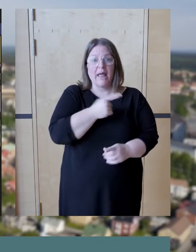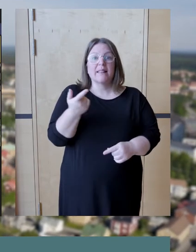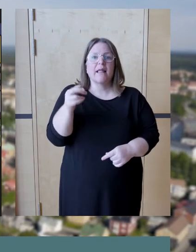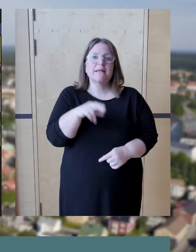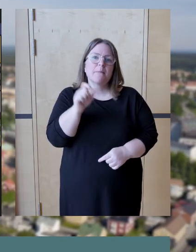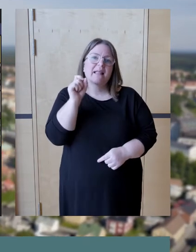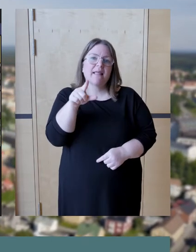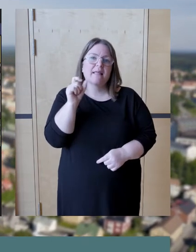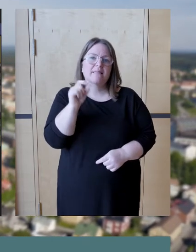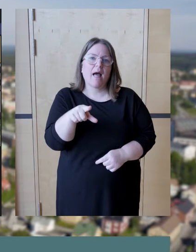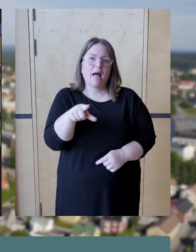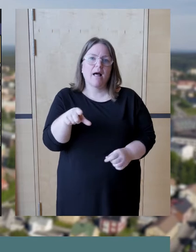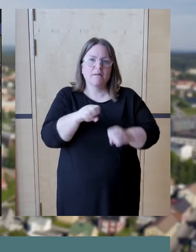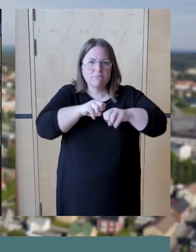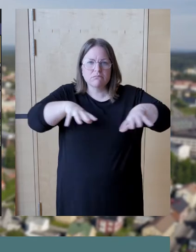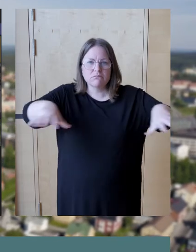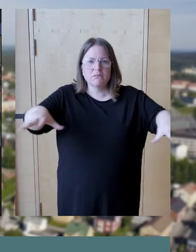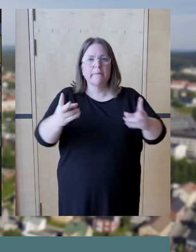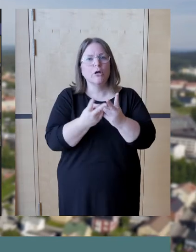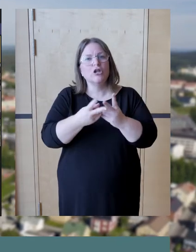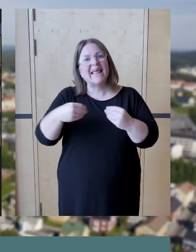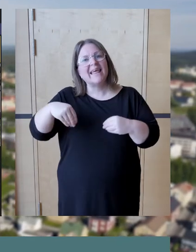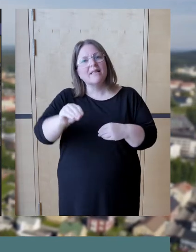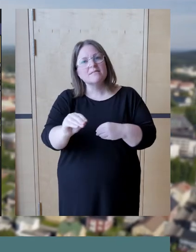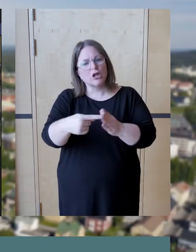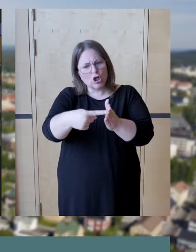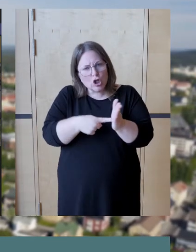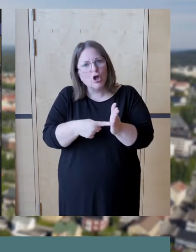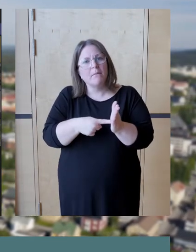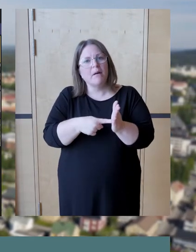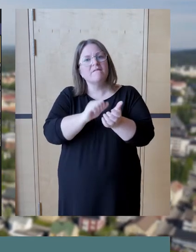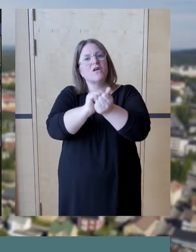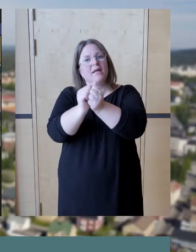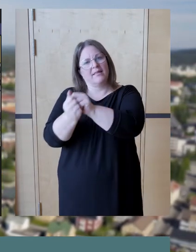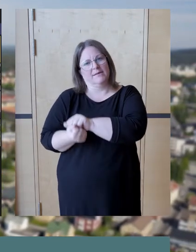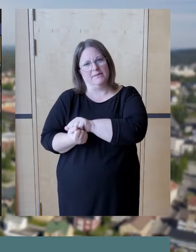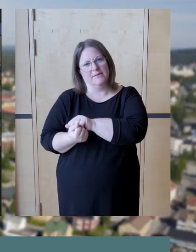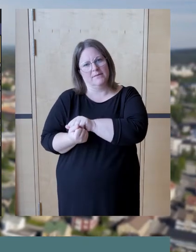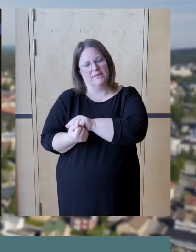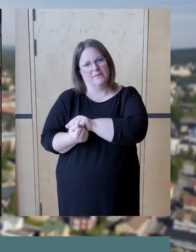Insatsen att bli förändrad Karaktärerna missat Återigen